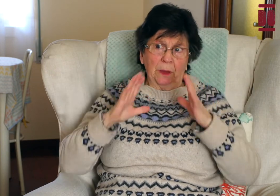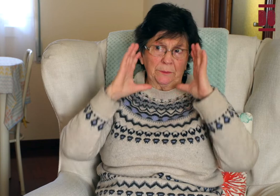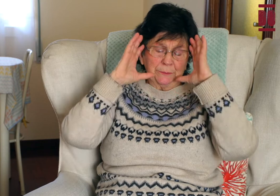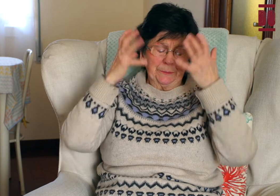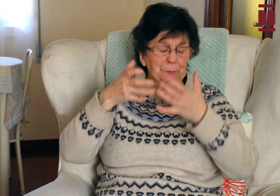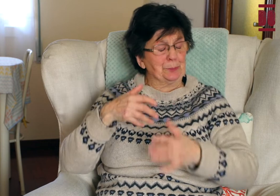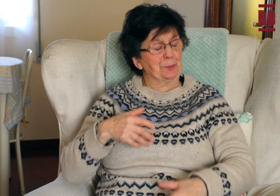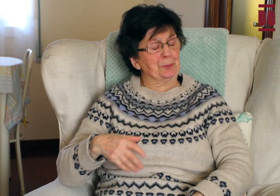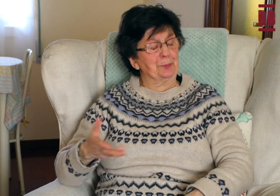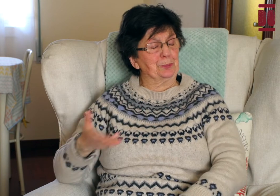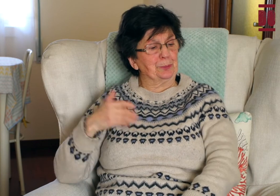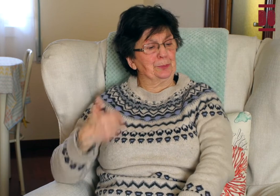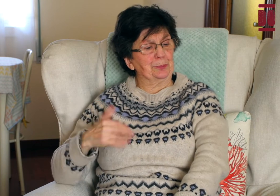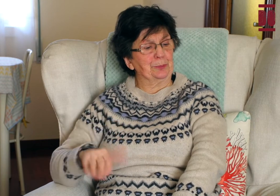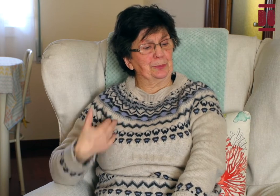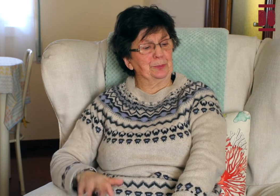esfuerza mucho, muchísimo.